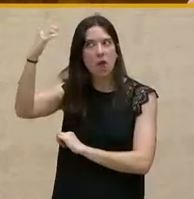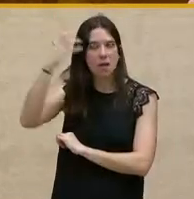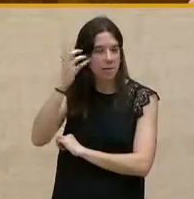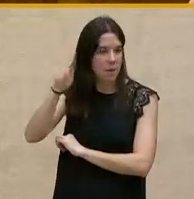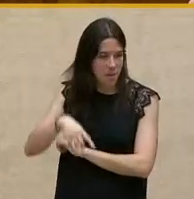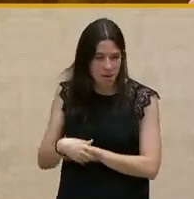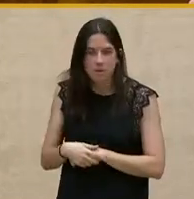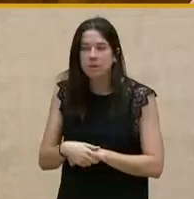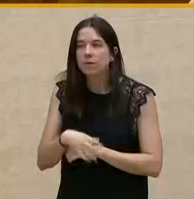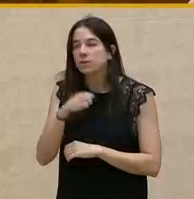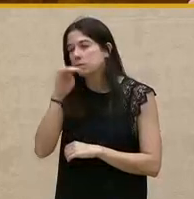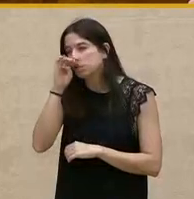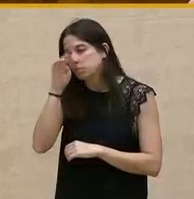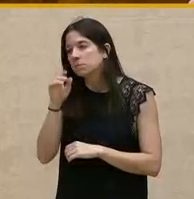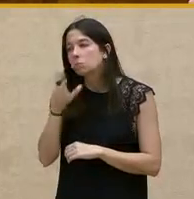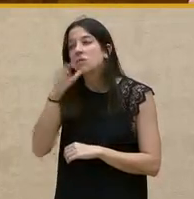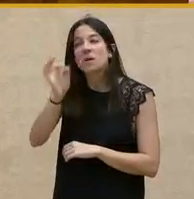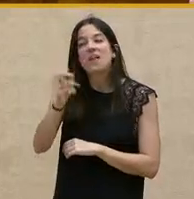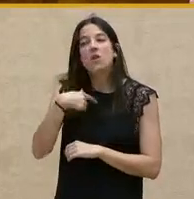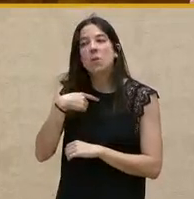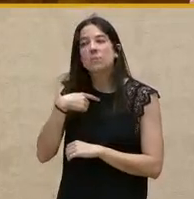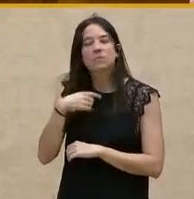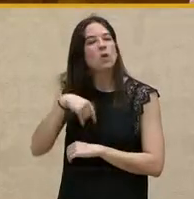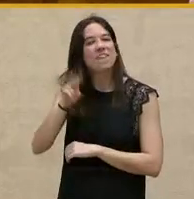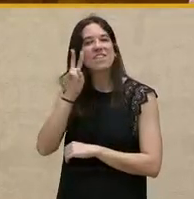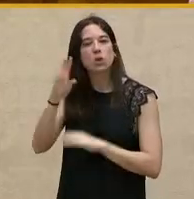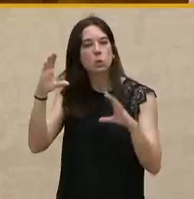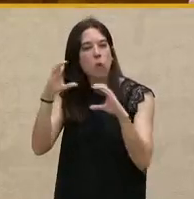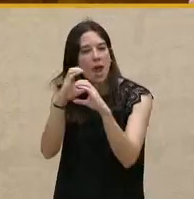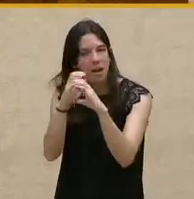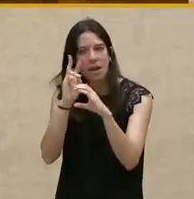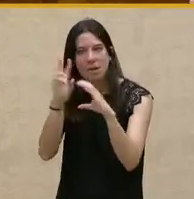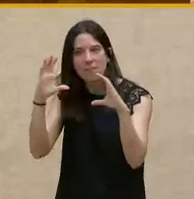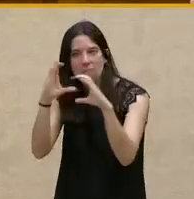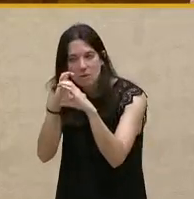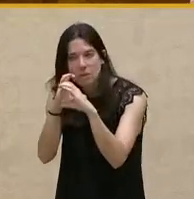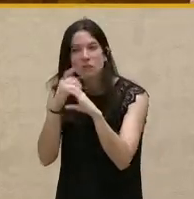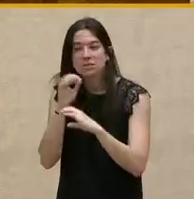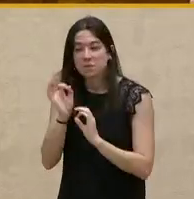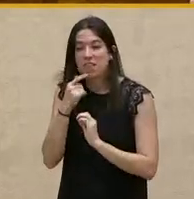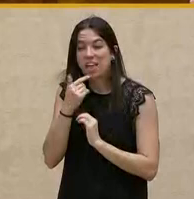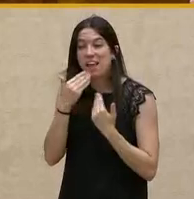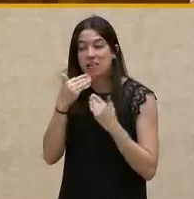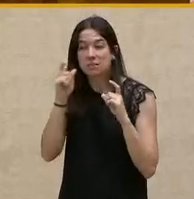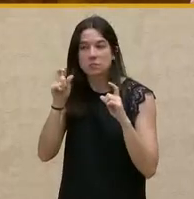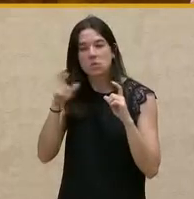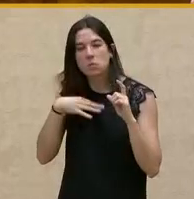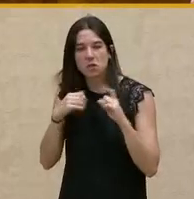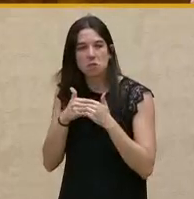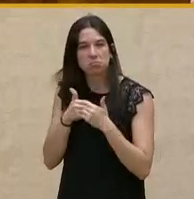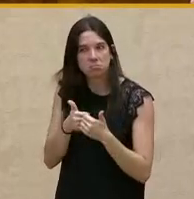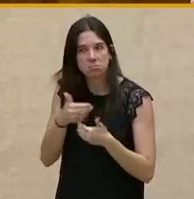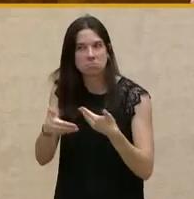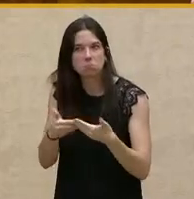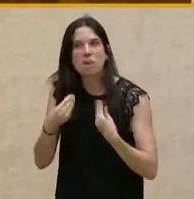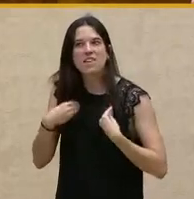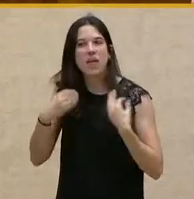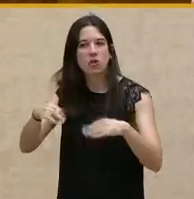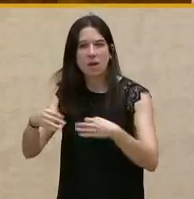Porque yo tengo visión túnel y con esto he ido siguiendo, y he ido haciendo una vida normal.